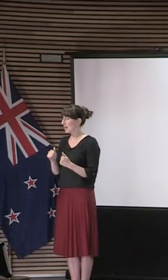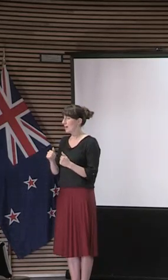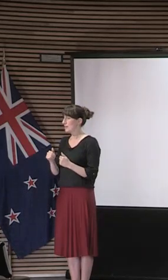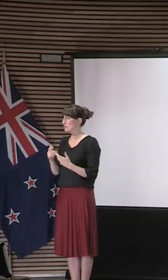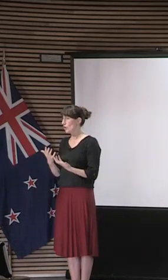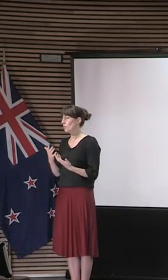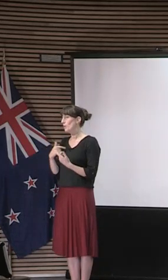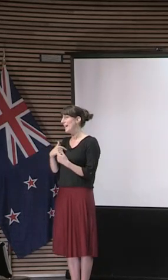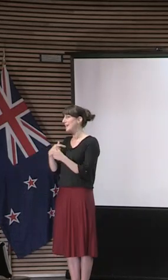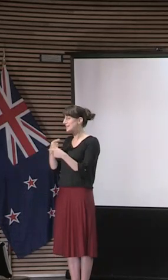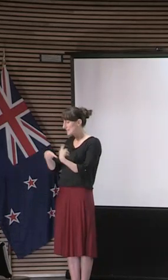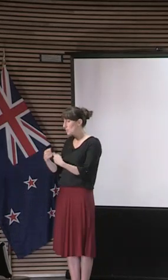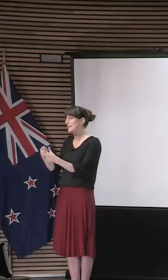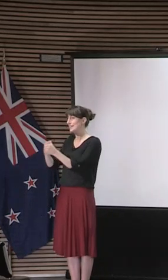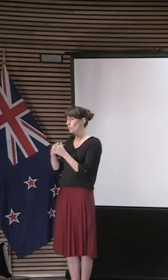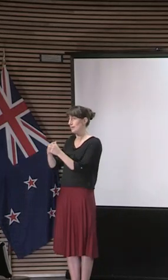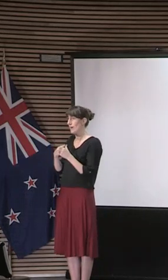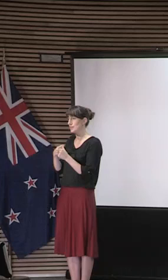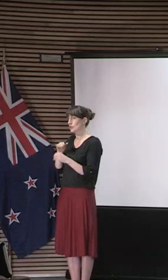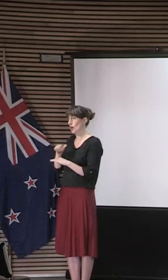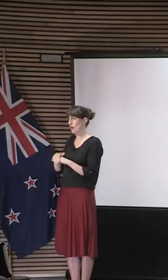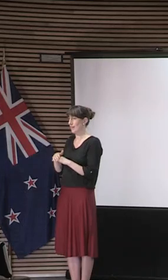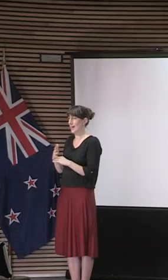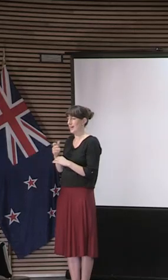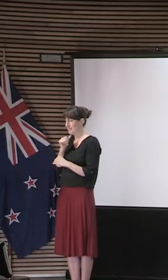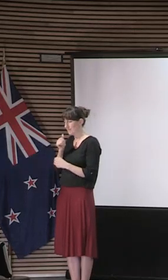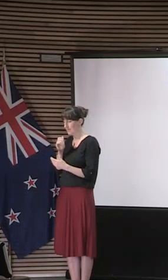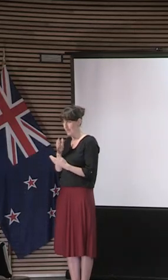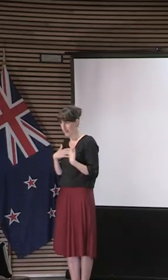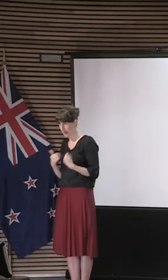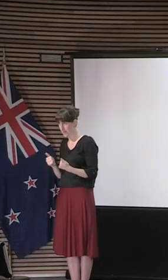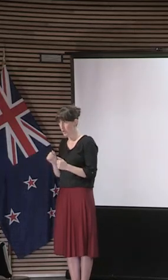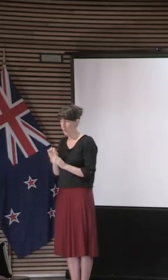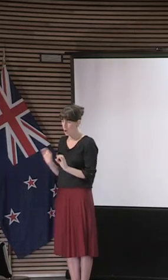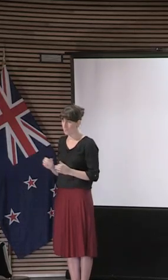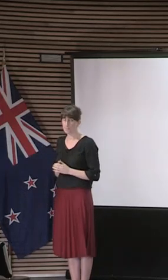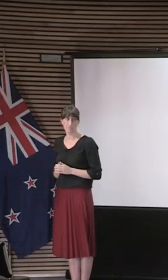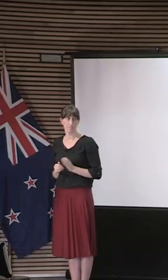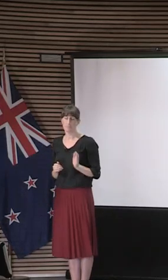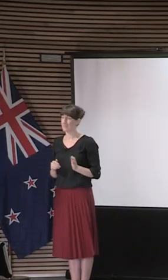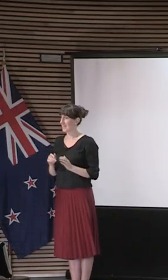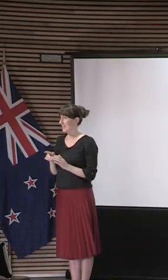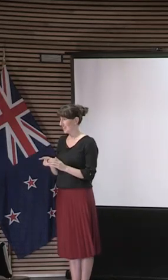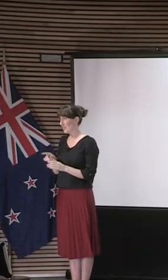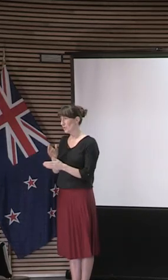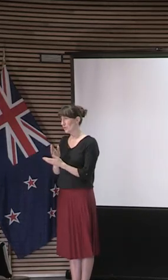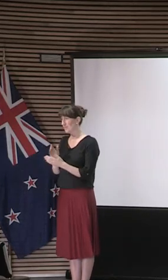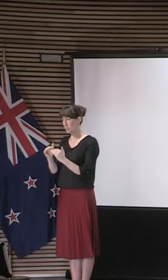haere, ka hoki mai, engari ko te mea tika kia mau tonu koe mo